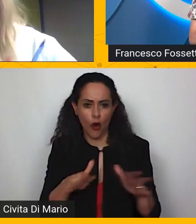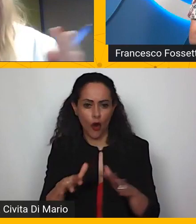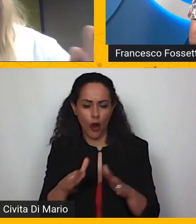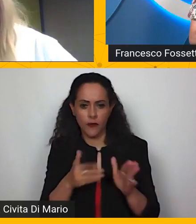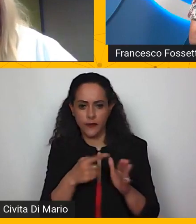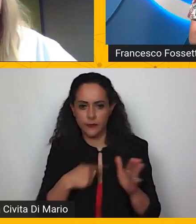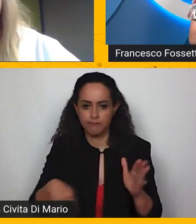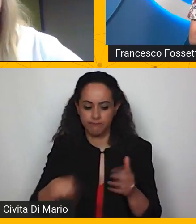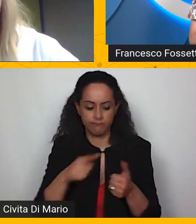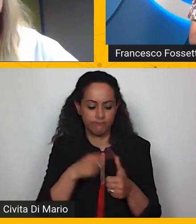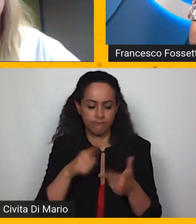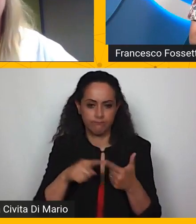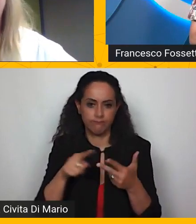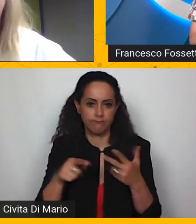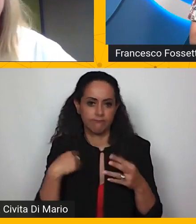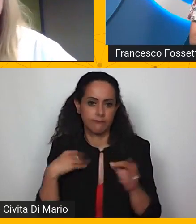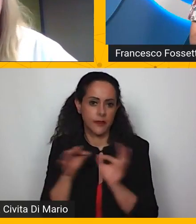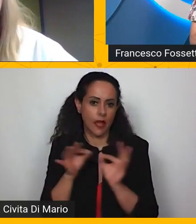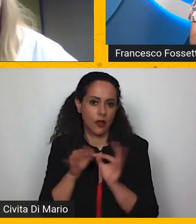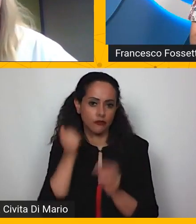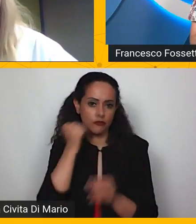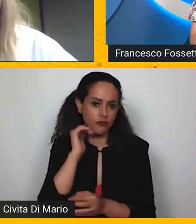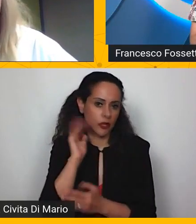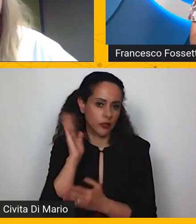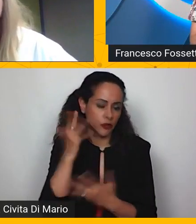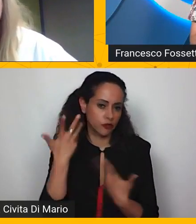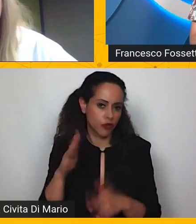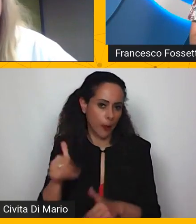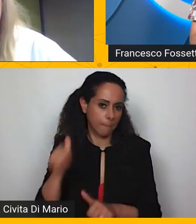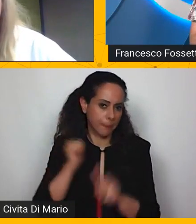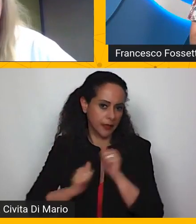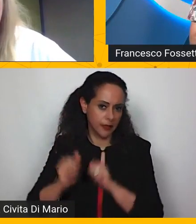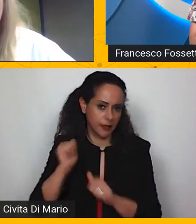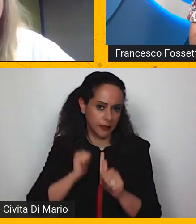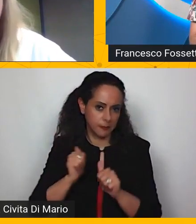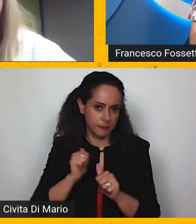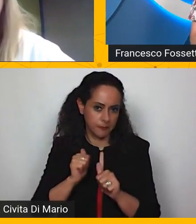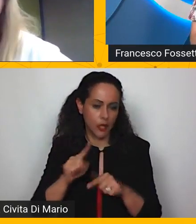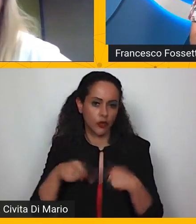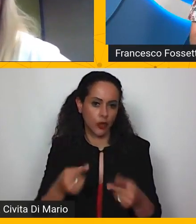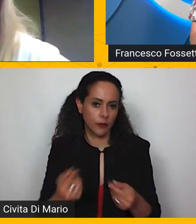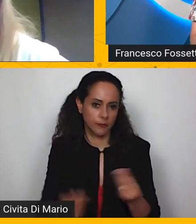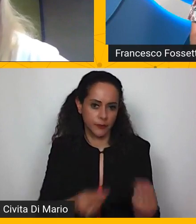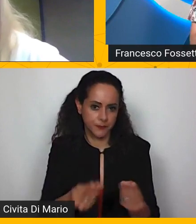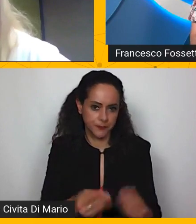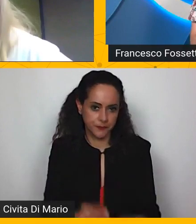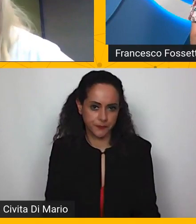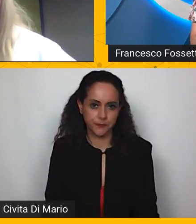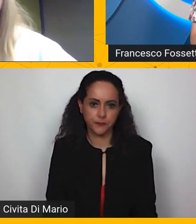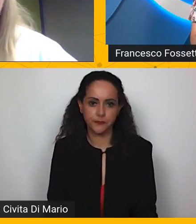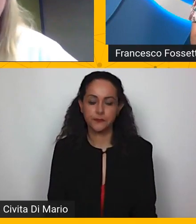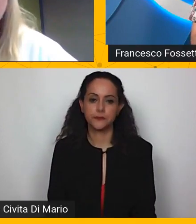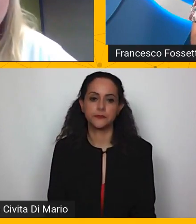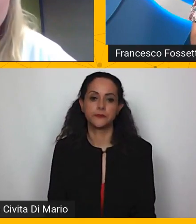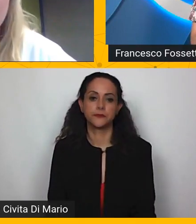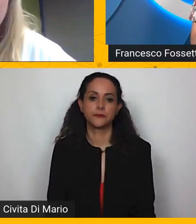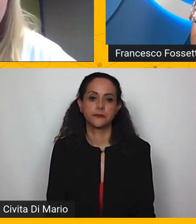sappiano muoversi all'interno di quel perimetro che è stato concordato prima di iniziare